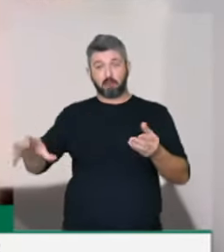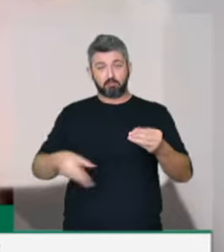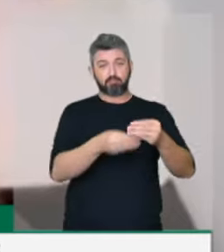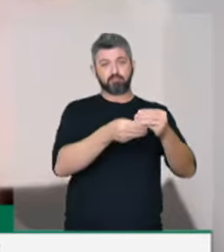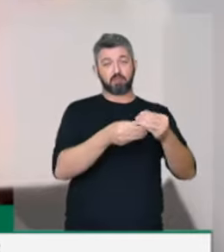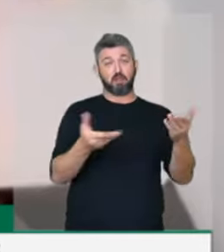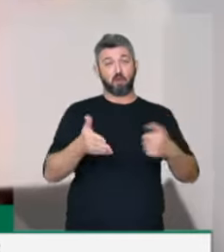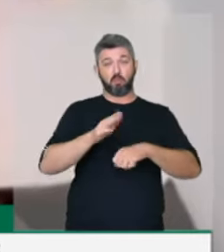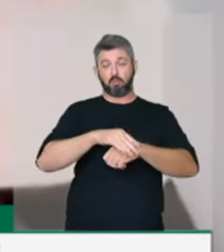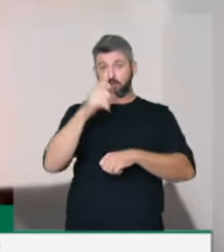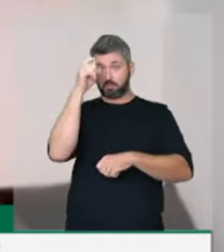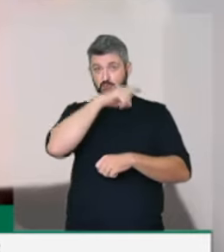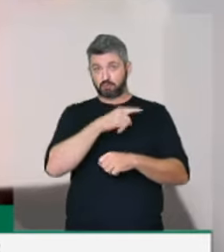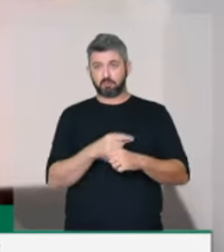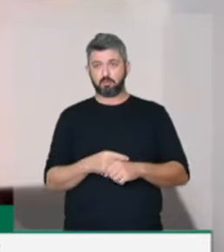CAUSA DO GOVERNO. PORTANTO A